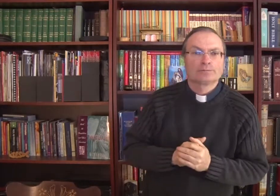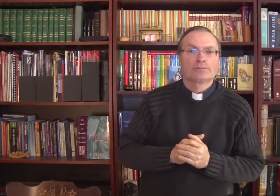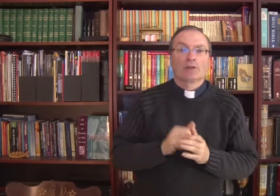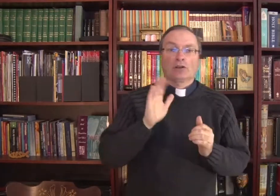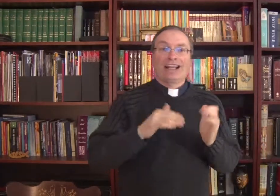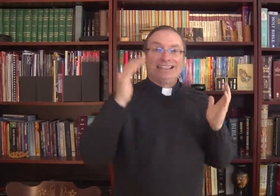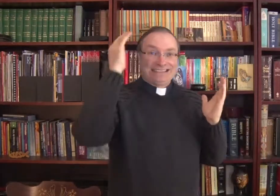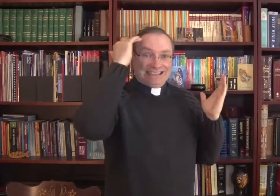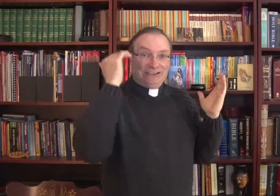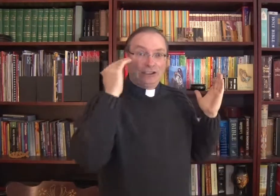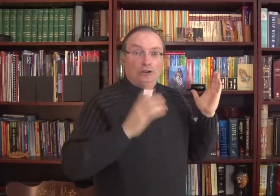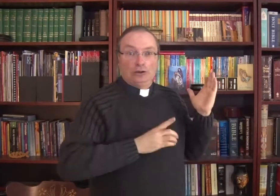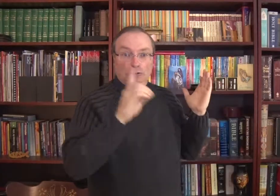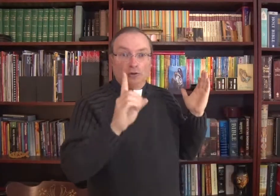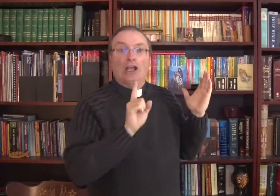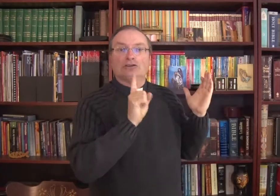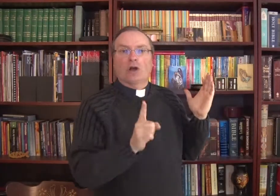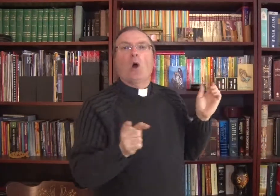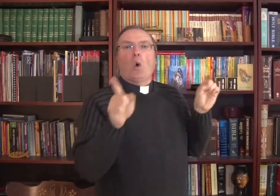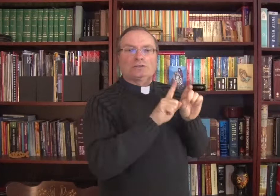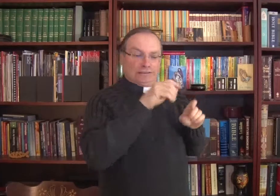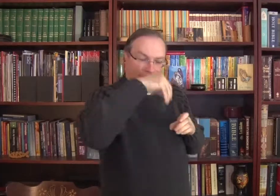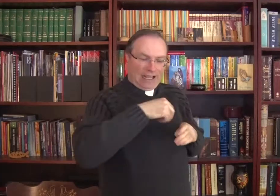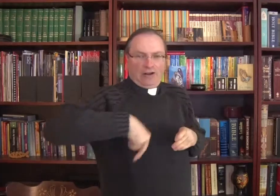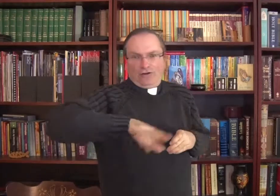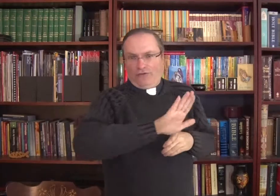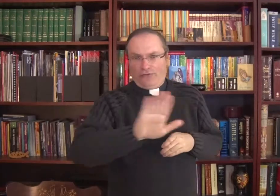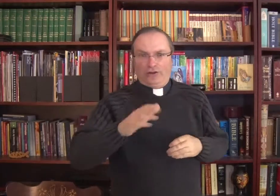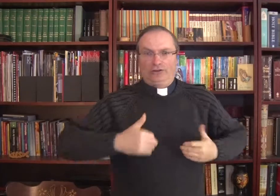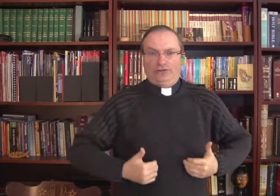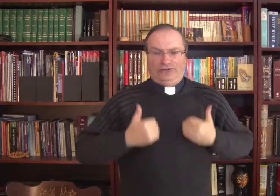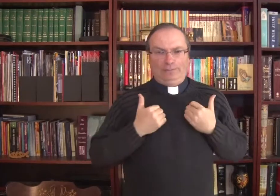Que la sainteté de Dieu soit aussi dans votre vie.